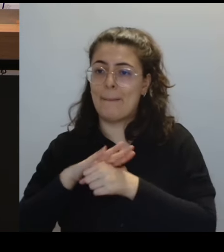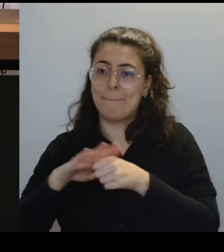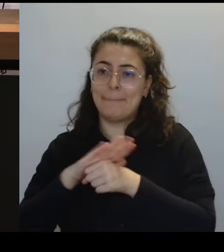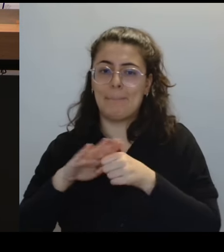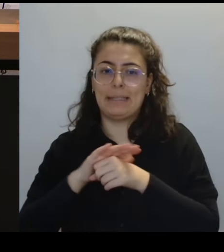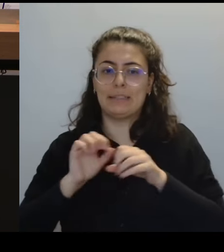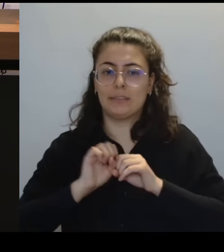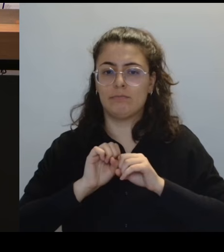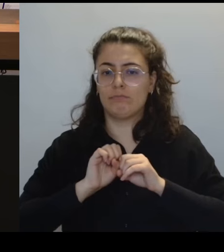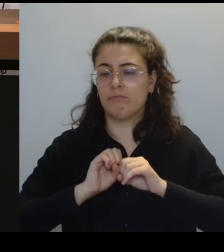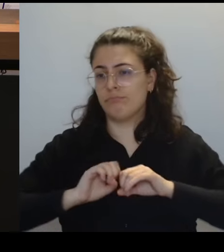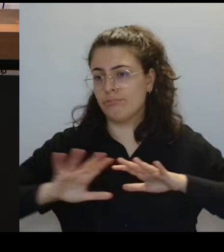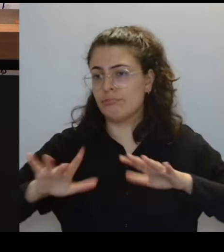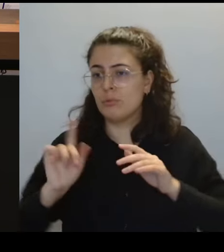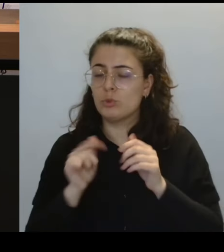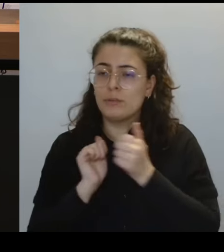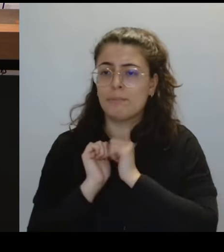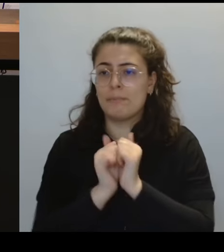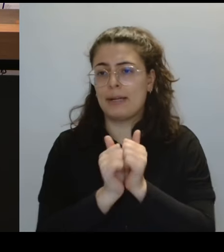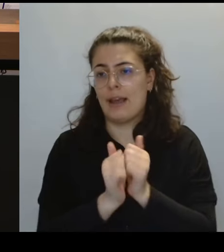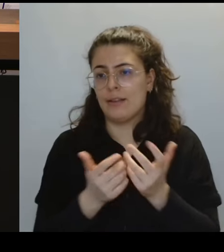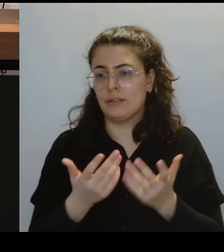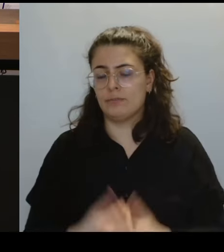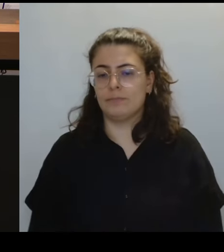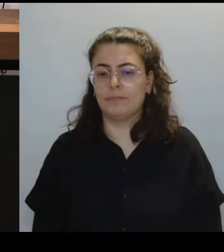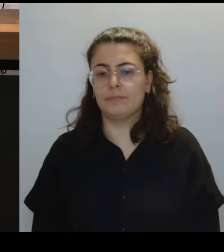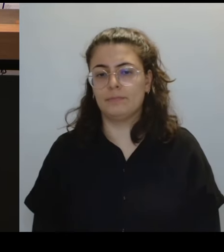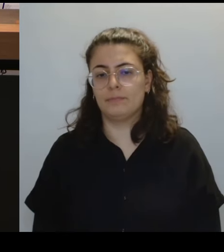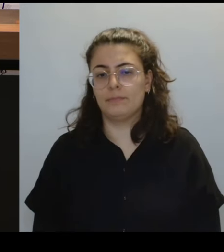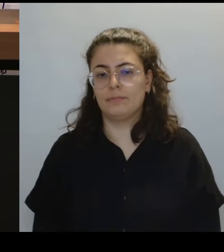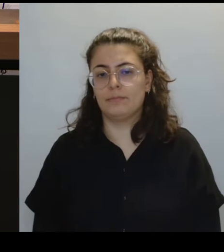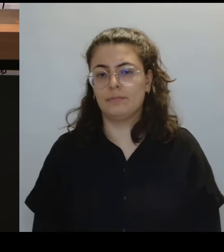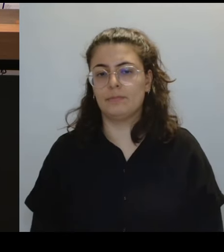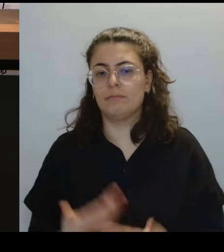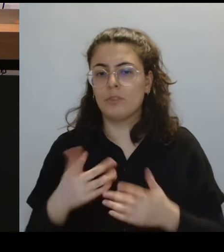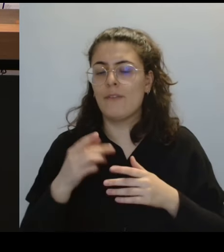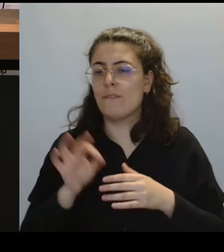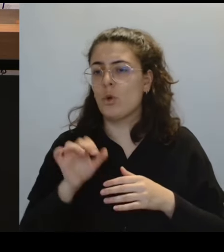regulären Justizvollzugsanstalten begleitet werden.